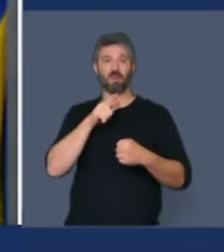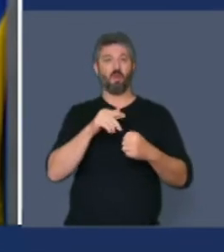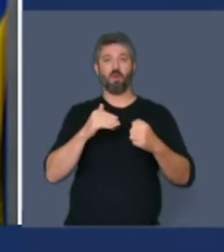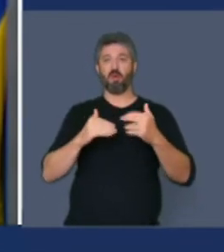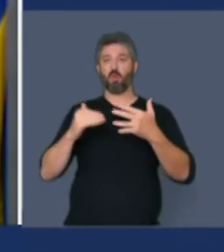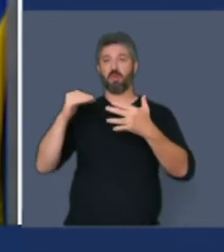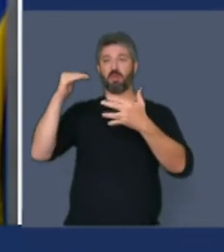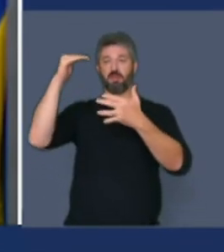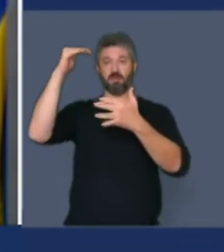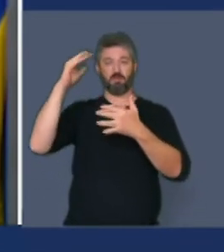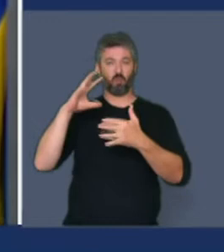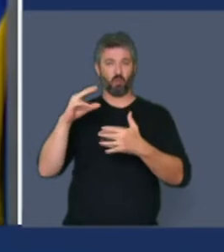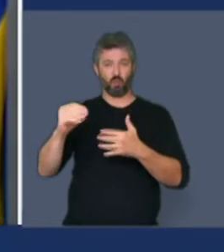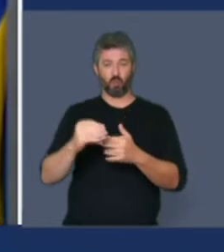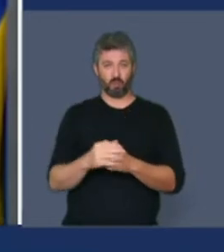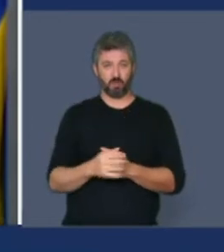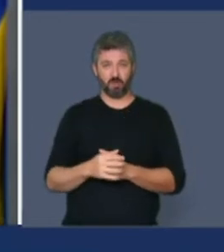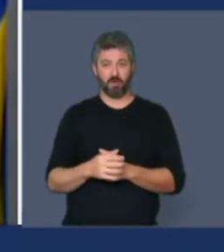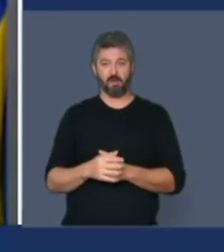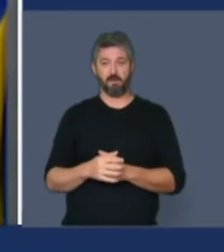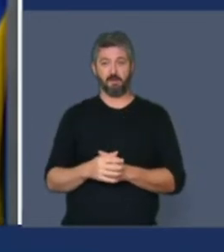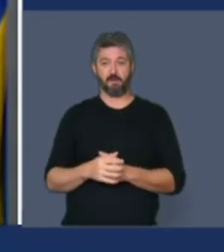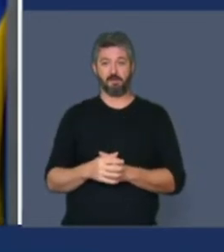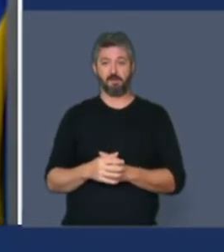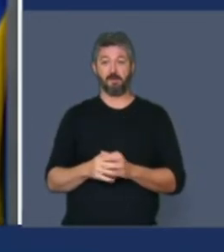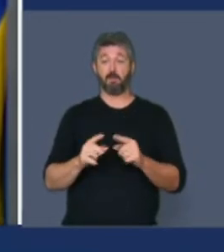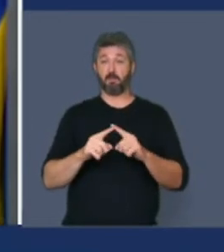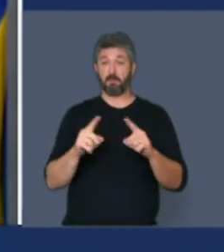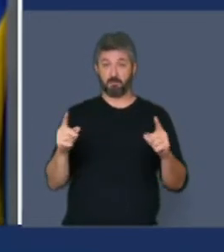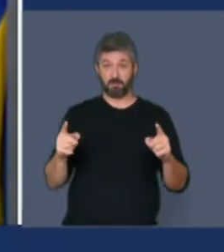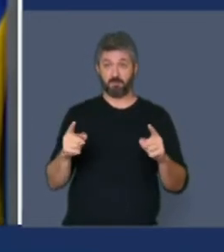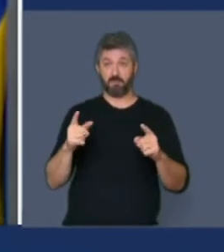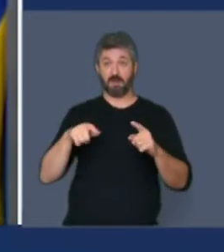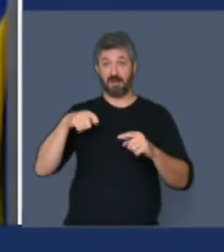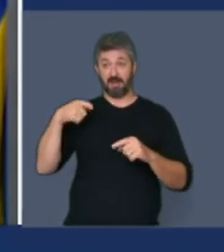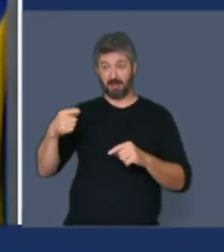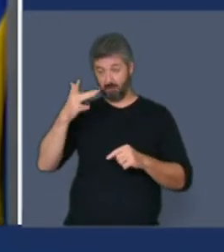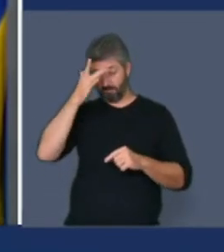CONDENADOS. MAS, OS... OS RICOS E PODEROSOS CONSEGUEM POSTERGAR UTILIZANDO A